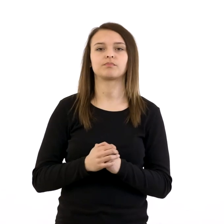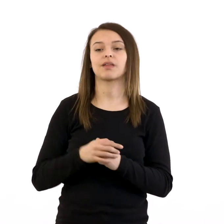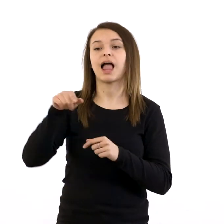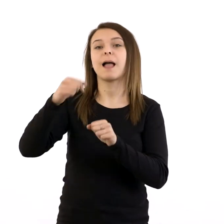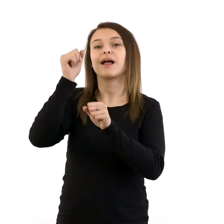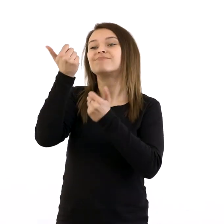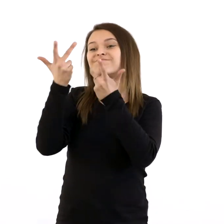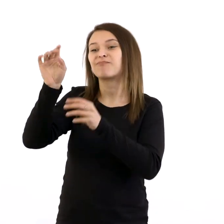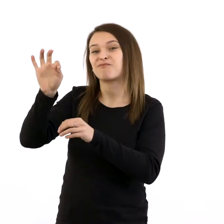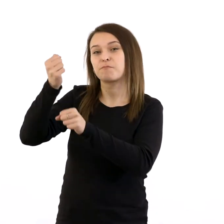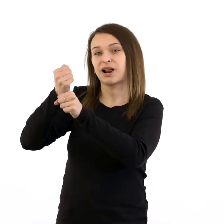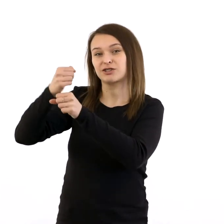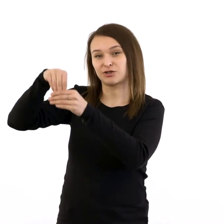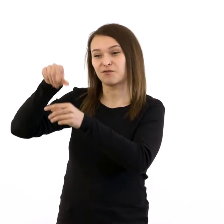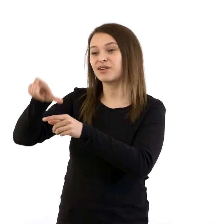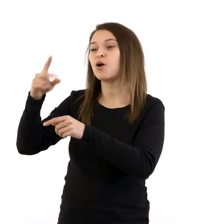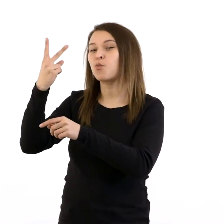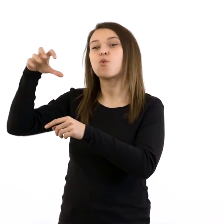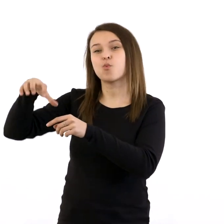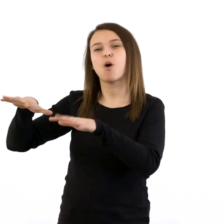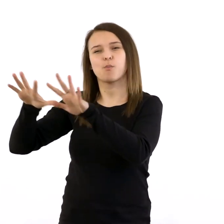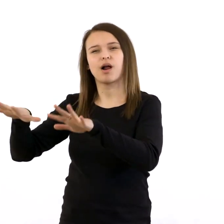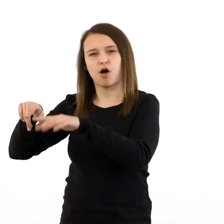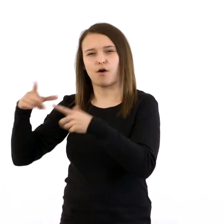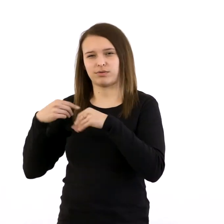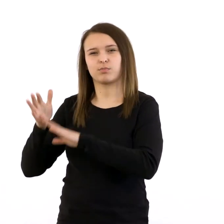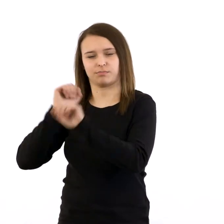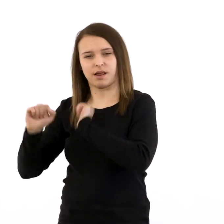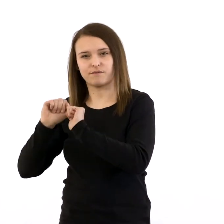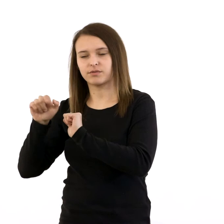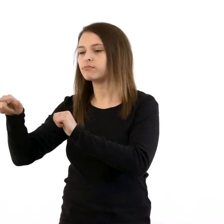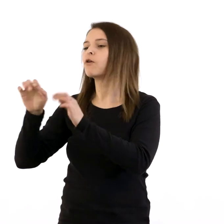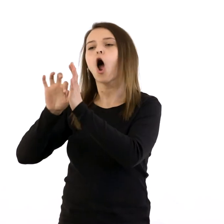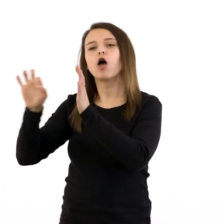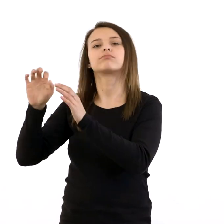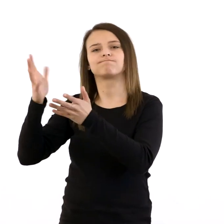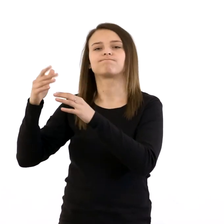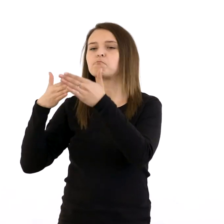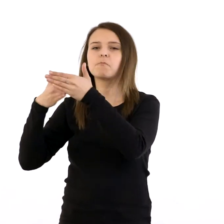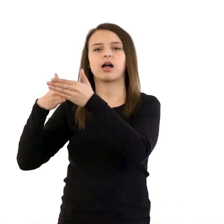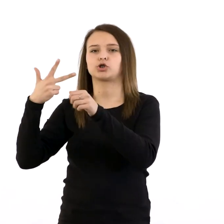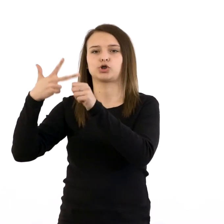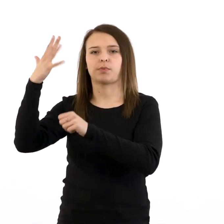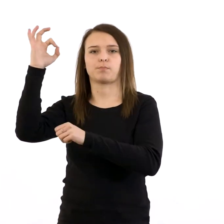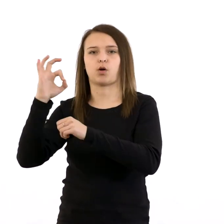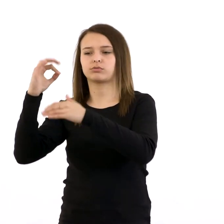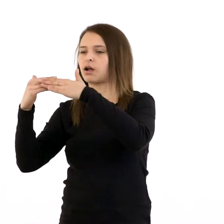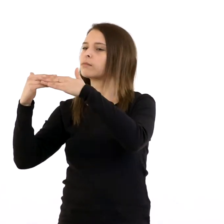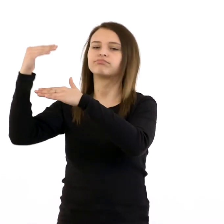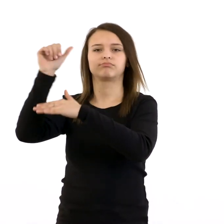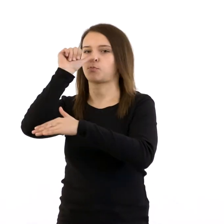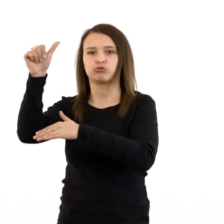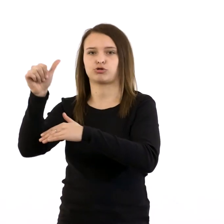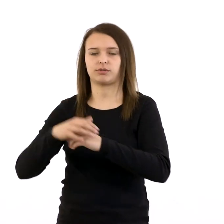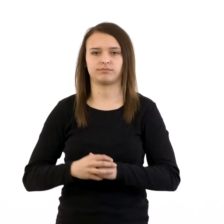Liczba pracowników z umiarkowanym stopniem niepełnosprawności nie może być wyższy niż 35% ogółu zatrudnionych.